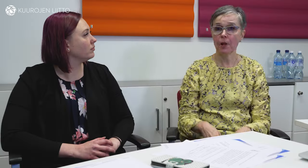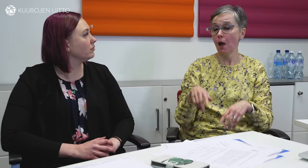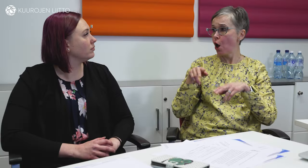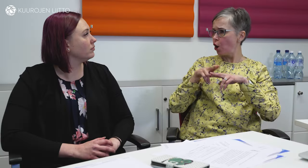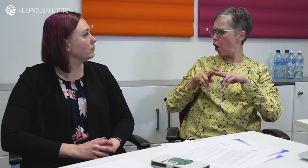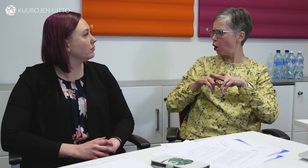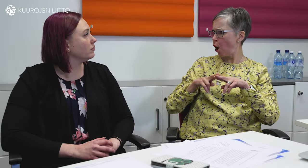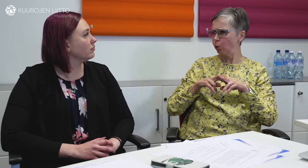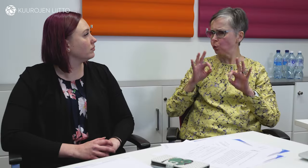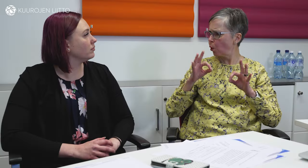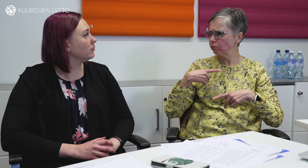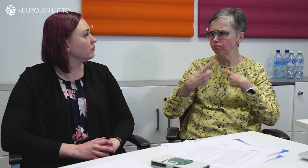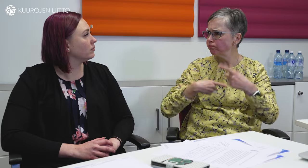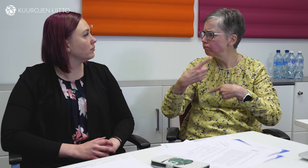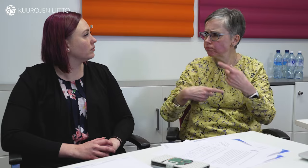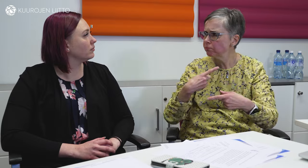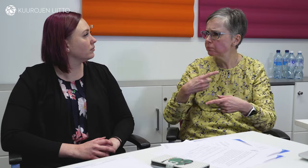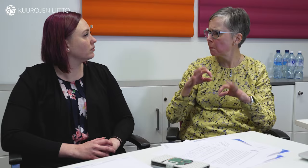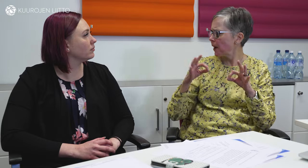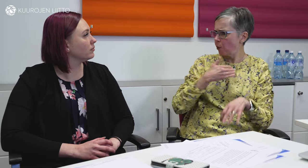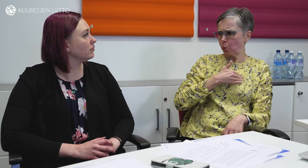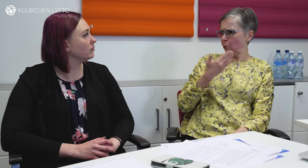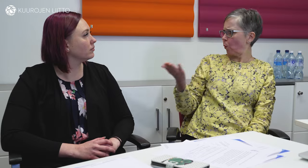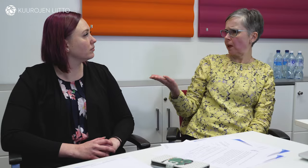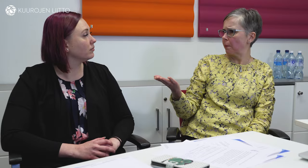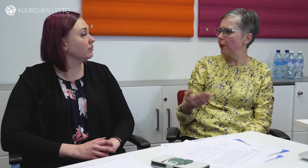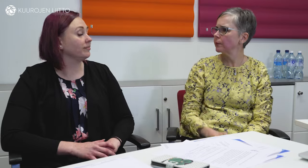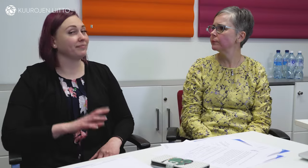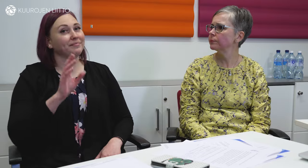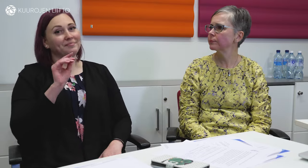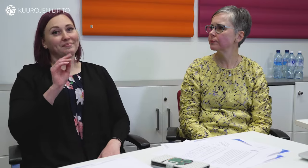Miten kokous sujui kaiken kaikkiaan? Millainen tunnelma siellä oli?